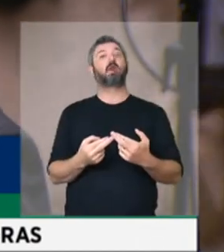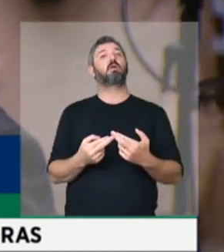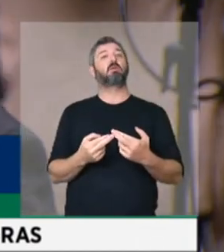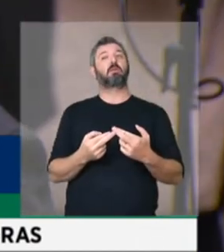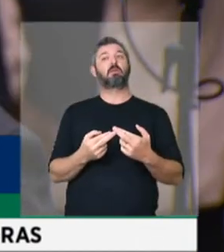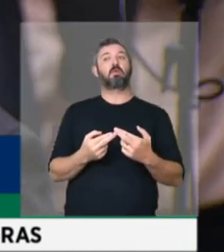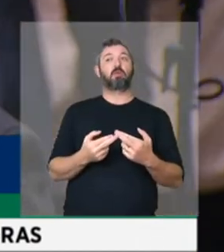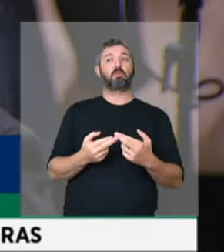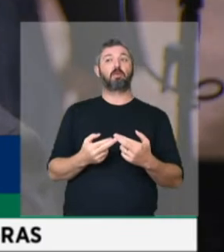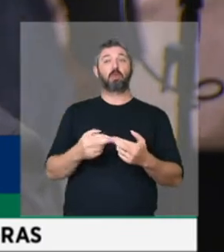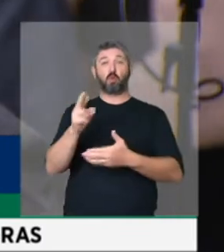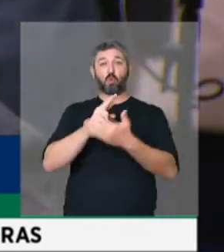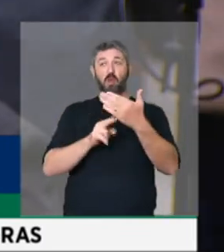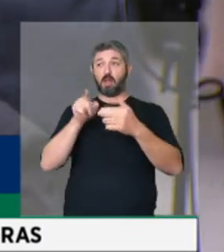DESSA SESSÃO E QUE SE RETIRE O RELATOR, MAIS DO QUE